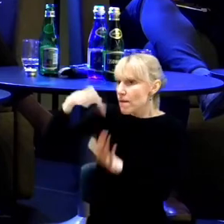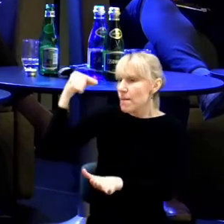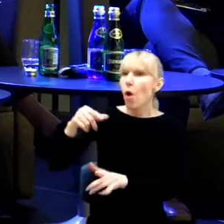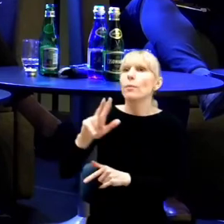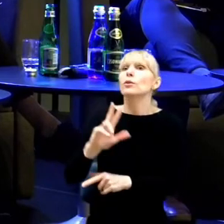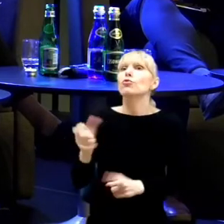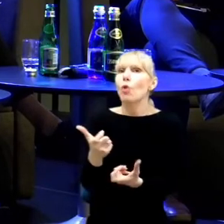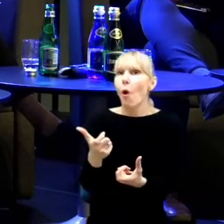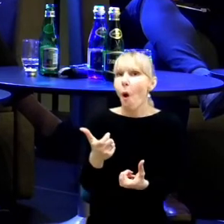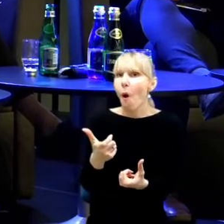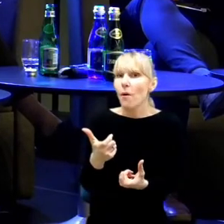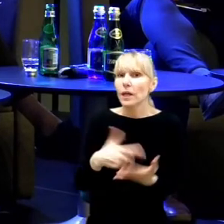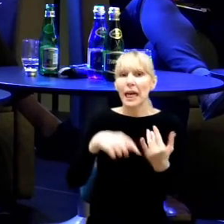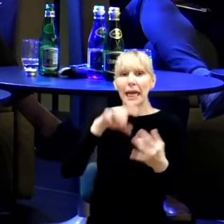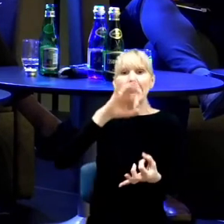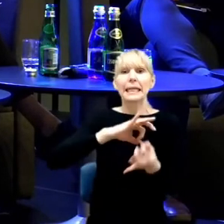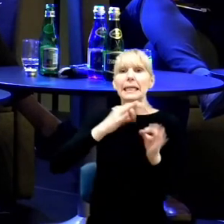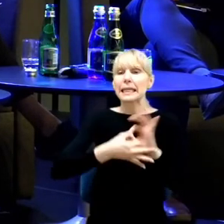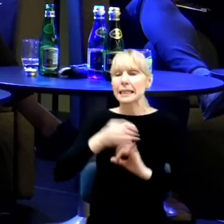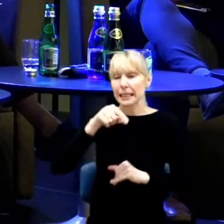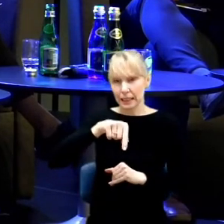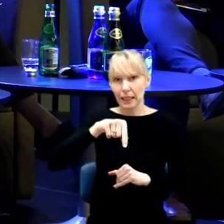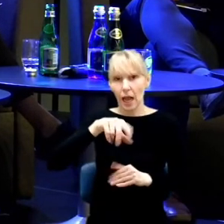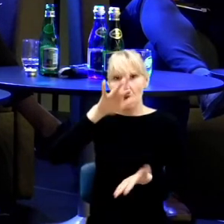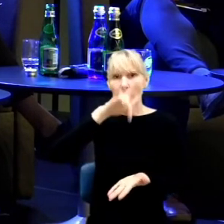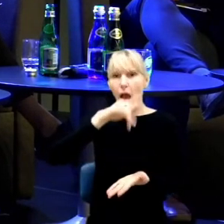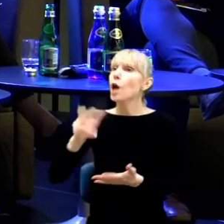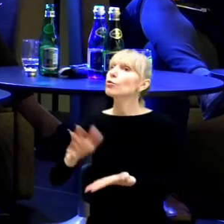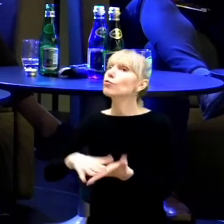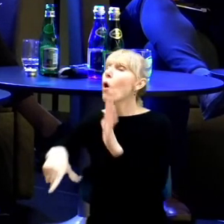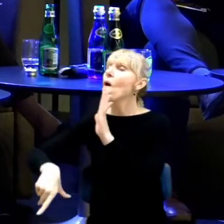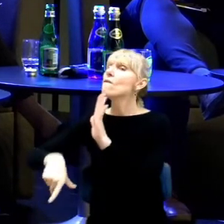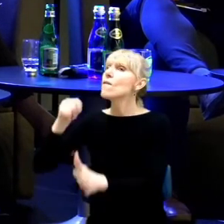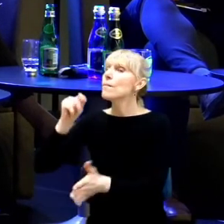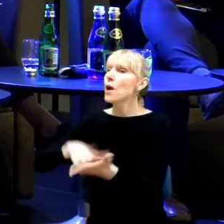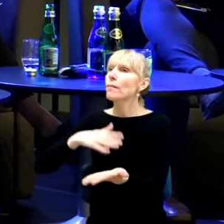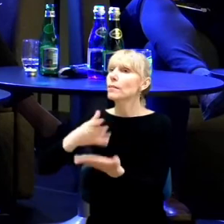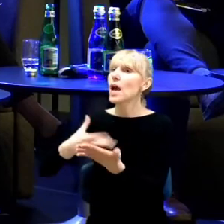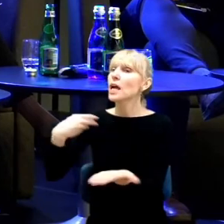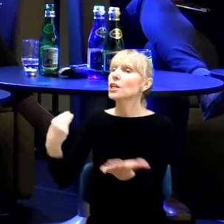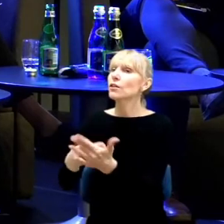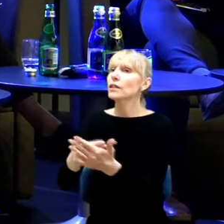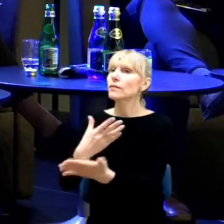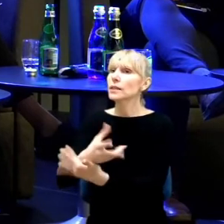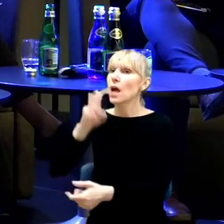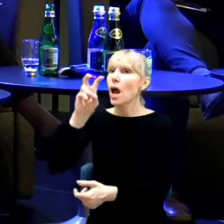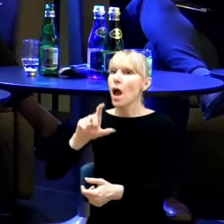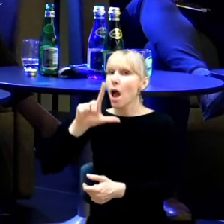A kto wybrałby inwestycje na Helu? Ten, kto chce mieć zwrot w ciągu 10 lat.